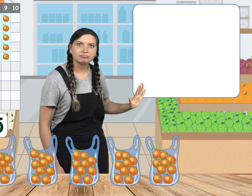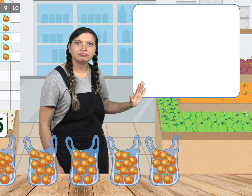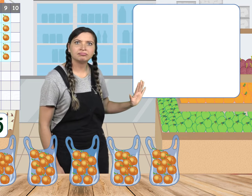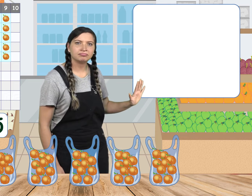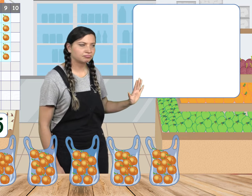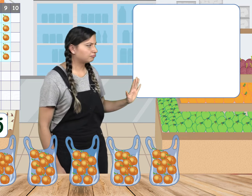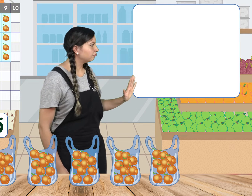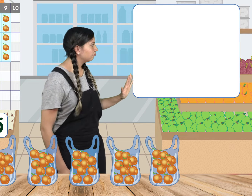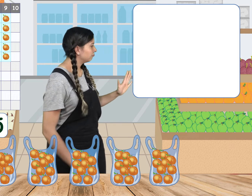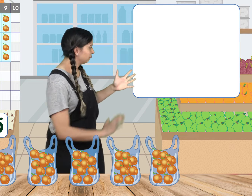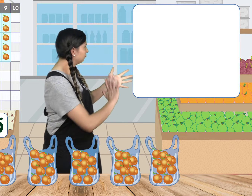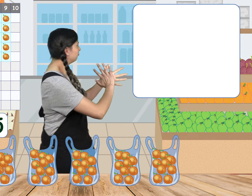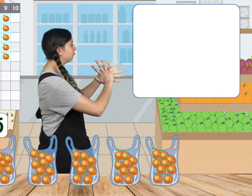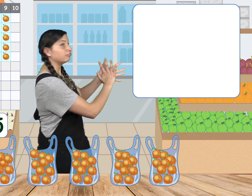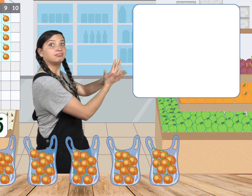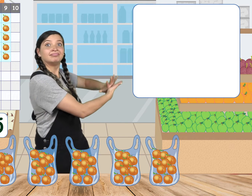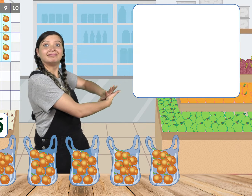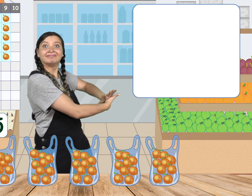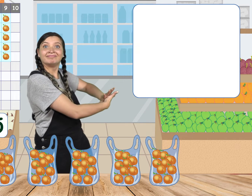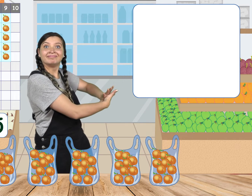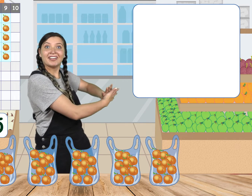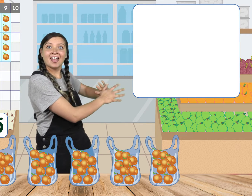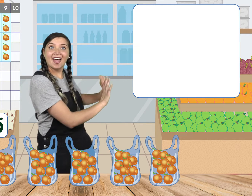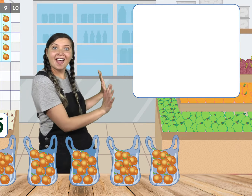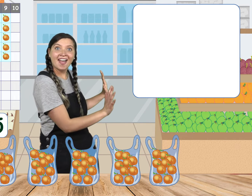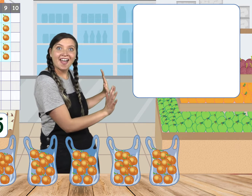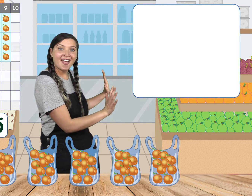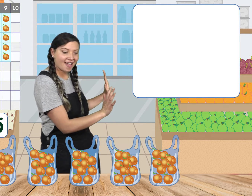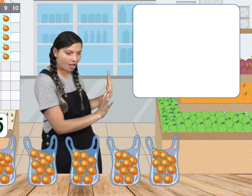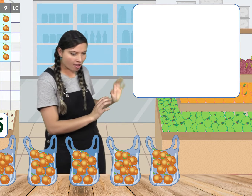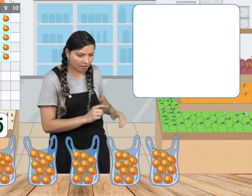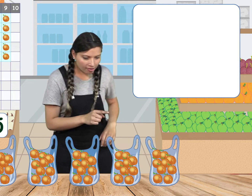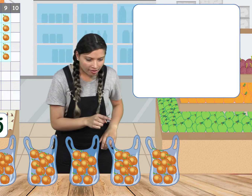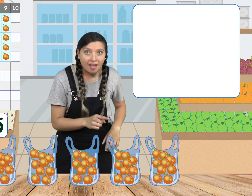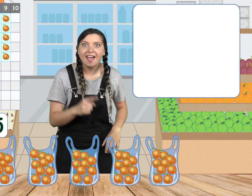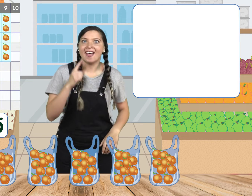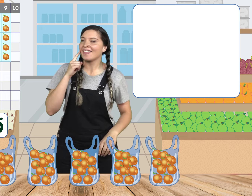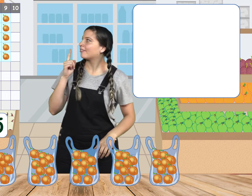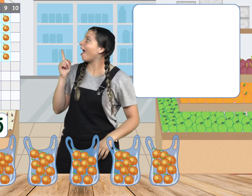Ah, ahora sí terminamos de llenar las bolsas con todos los duraznos.